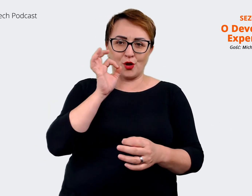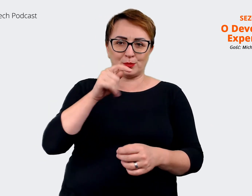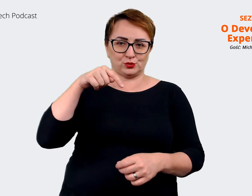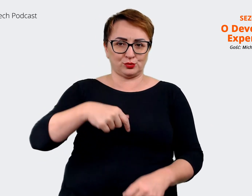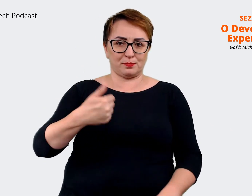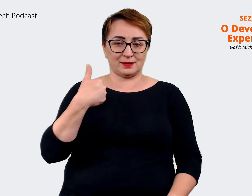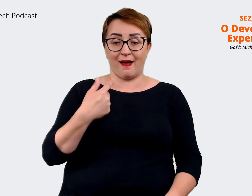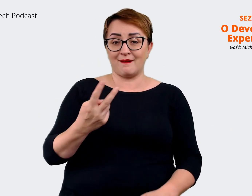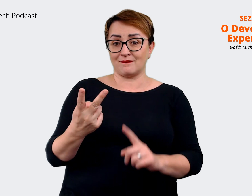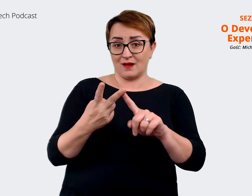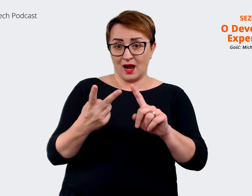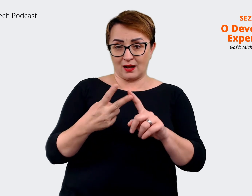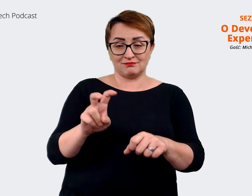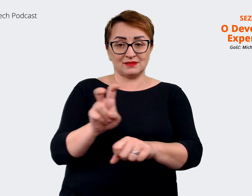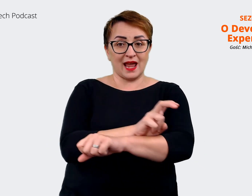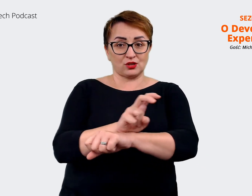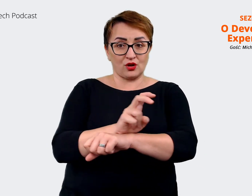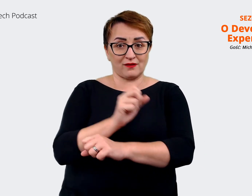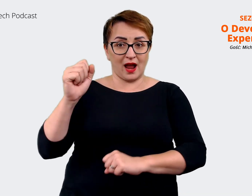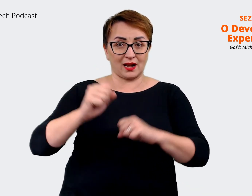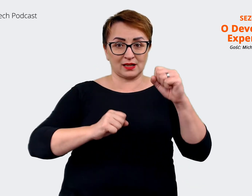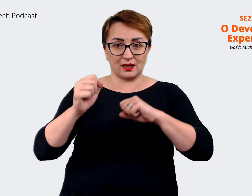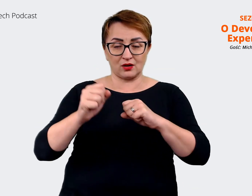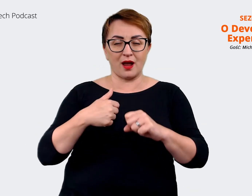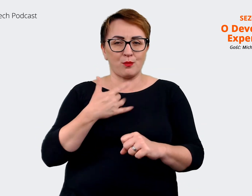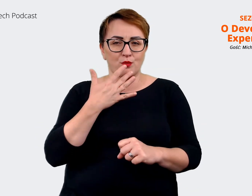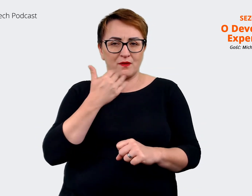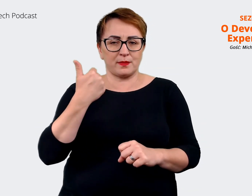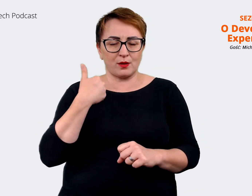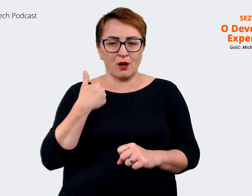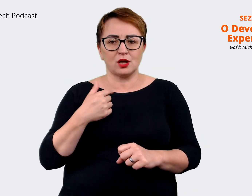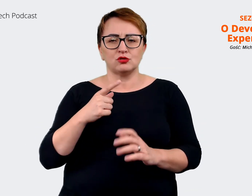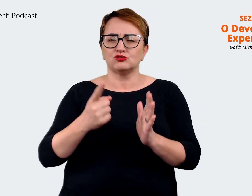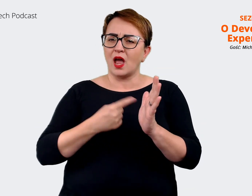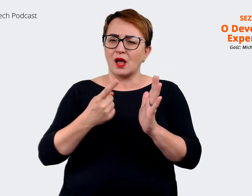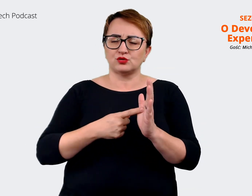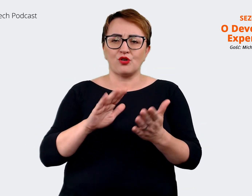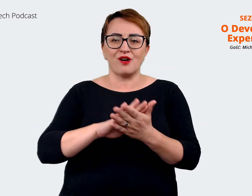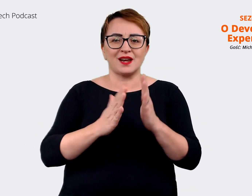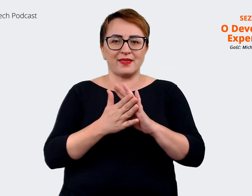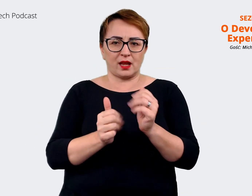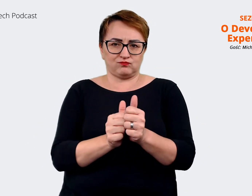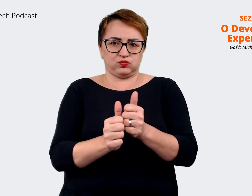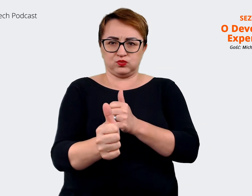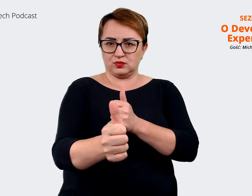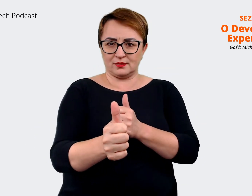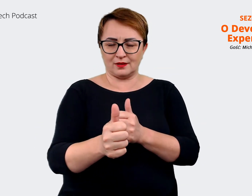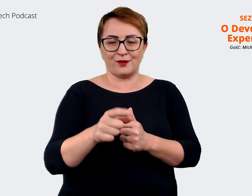tak jak wspomniałem, często tak, jakby ten rynek wyprzedza. No i to też jest takie dosyć unikatowe,